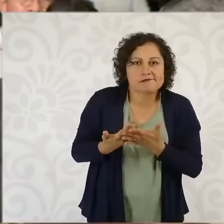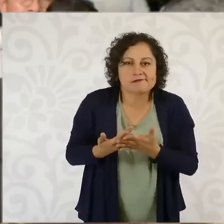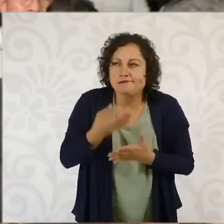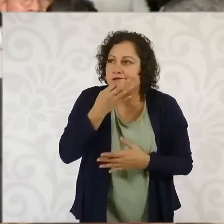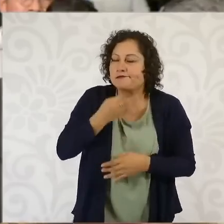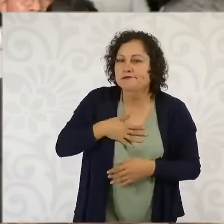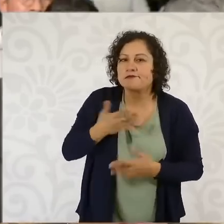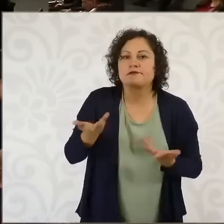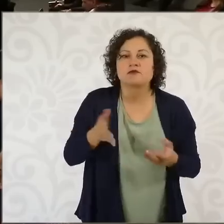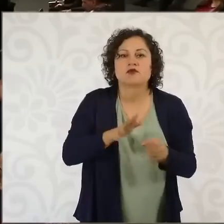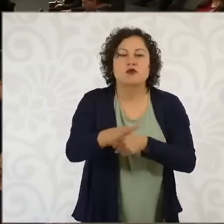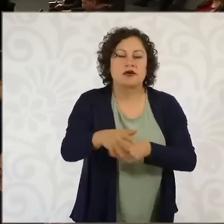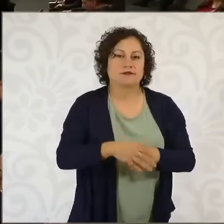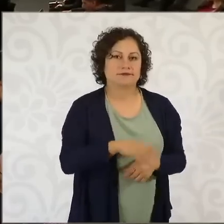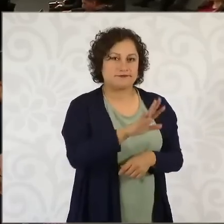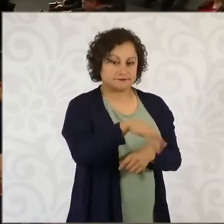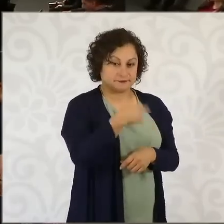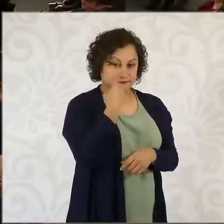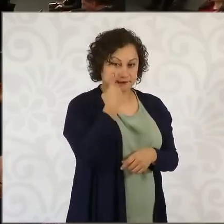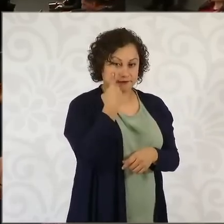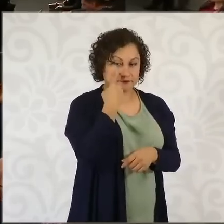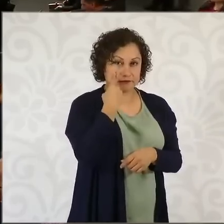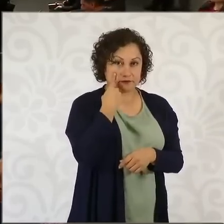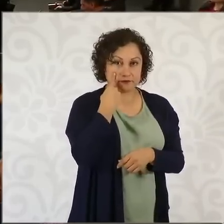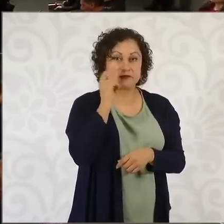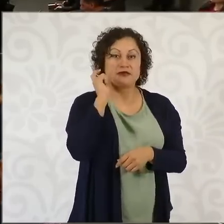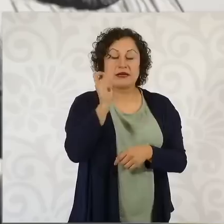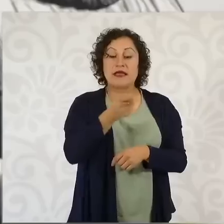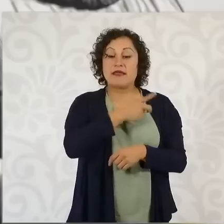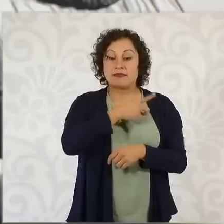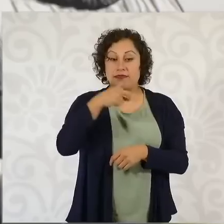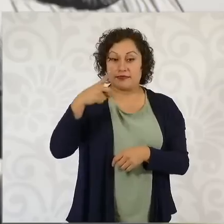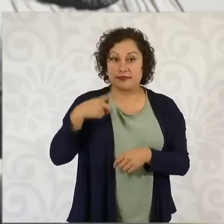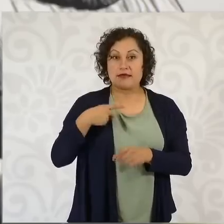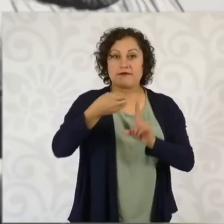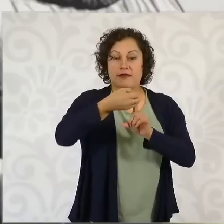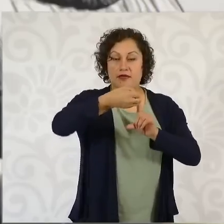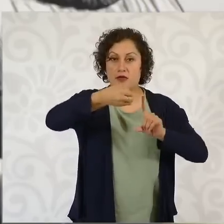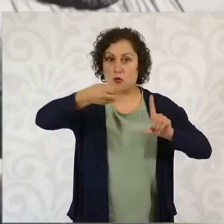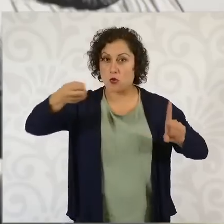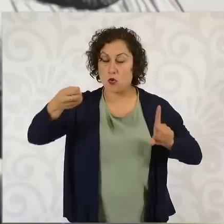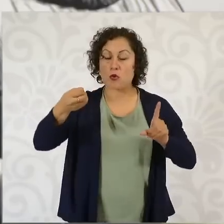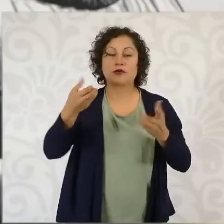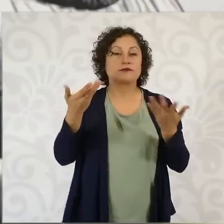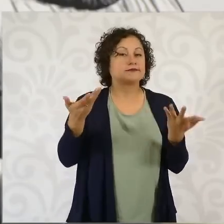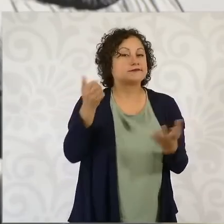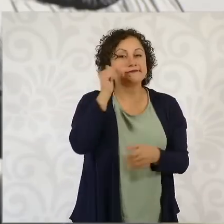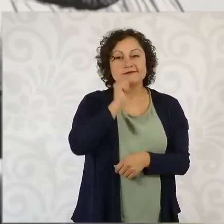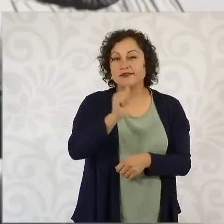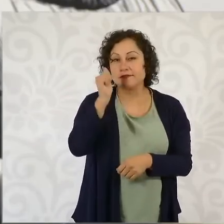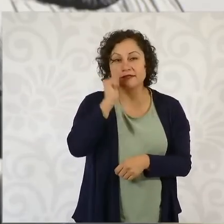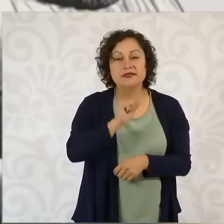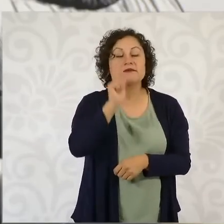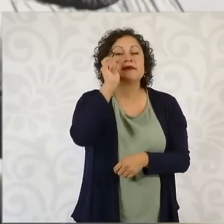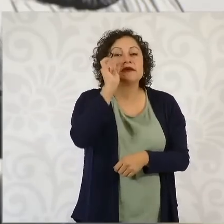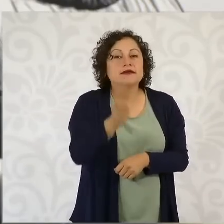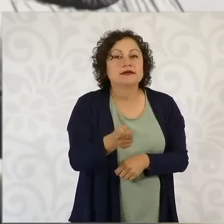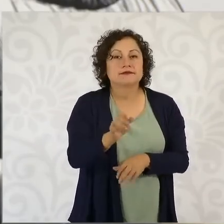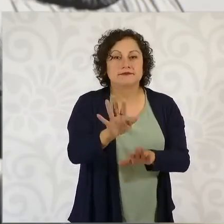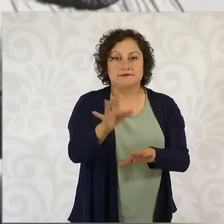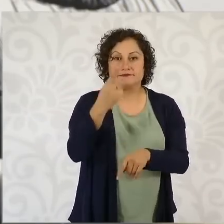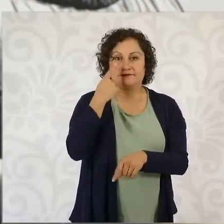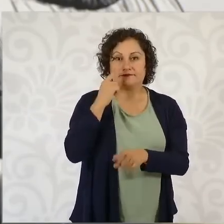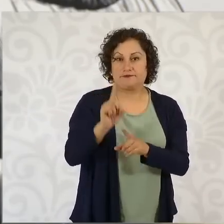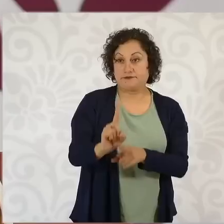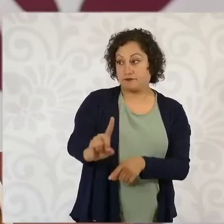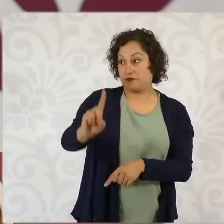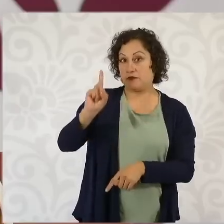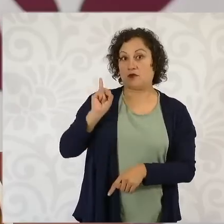Primero organizarse no siempre es importante que porque ayer en la en el evento del domingo lo dije